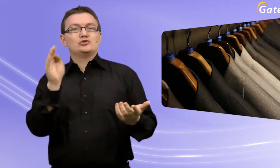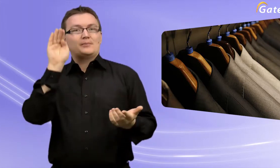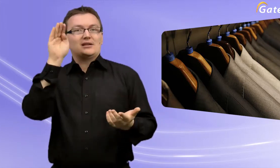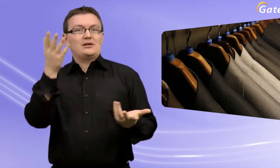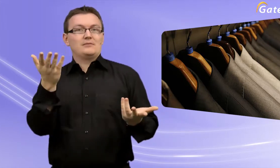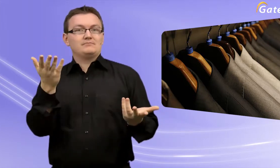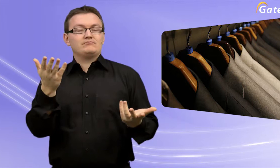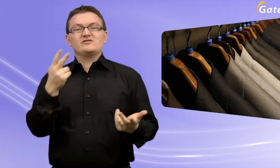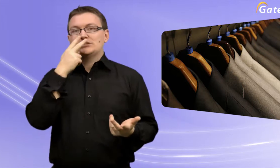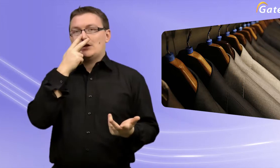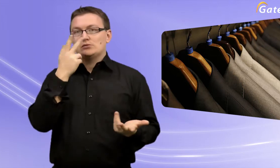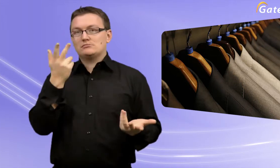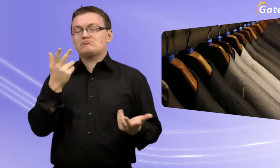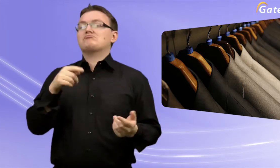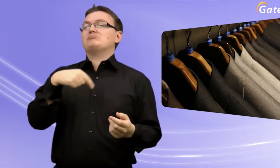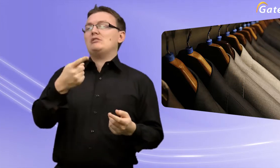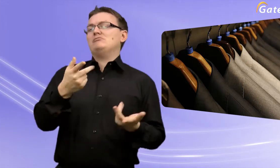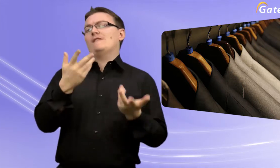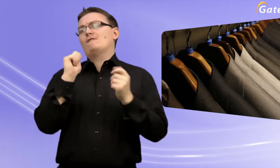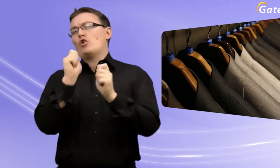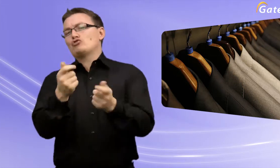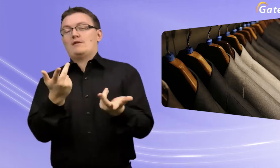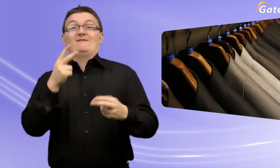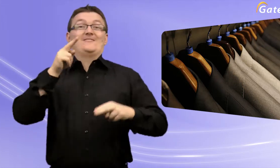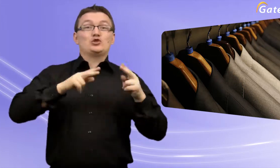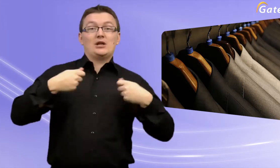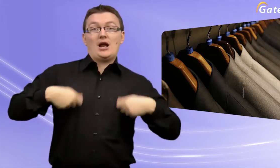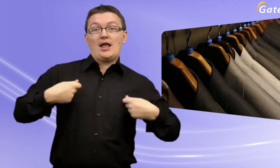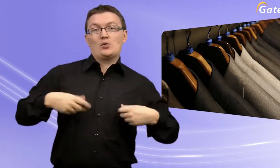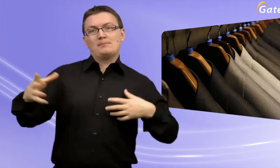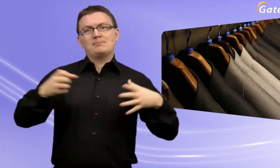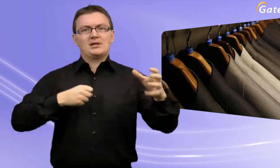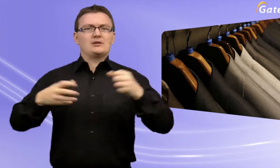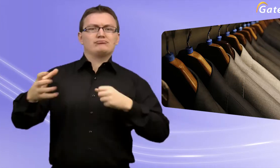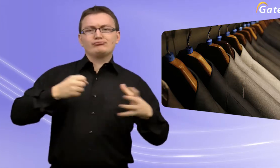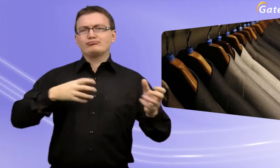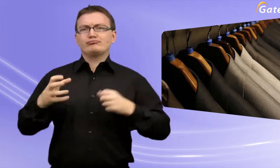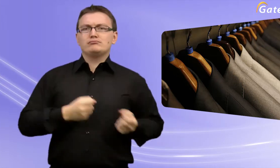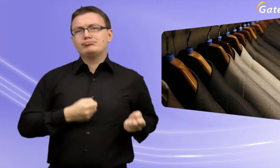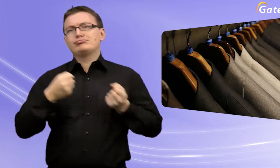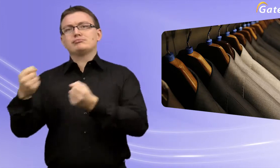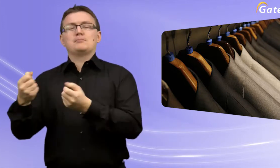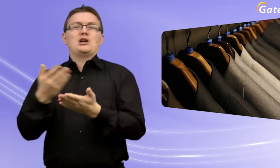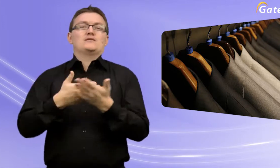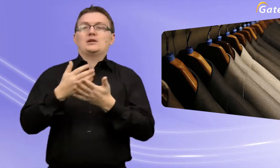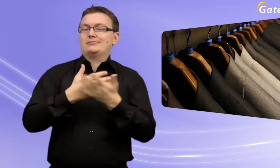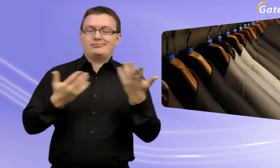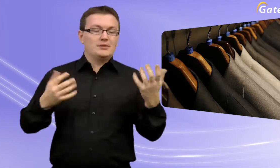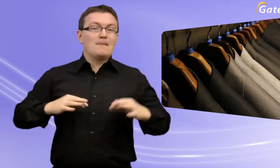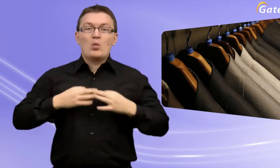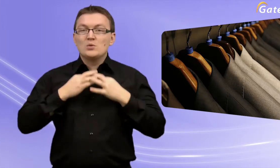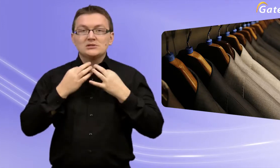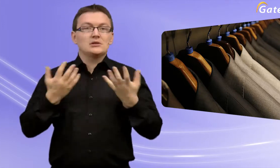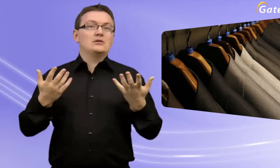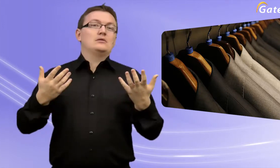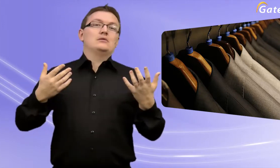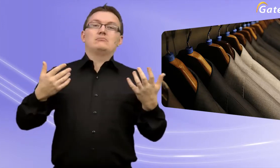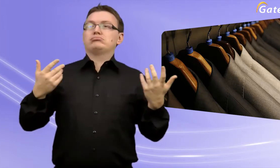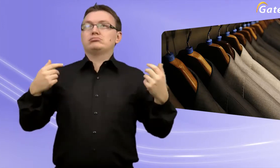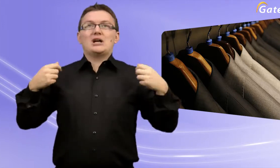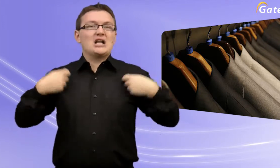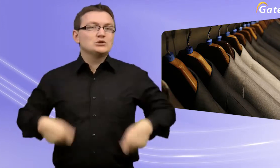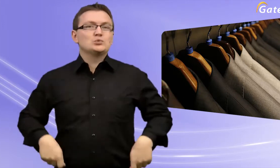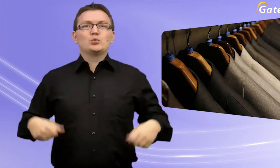Ebenso sollten Sie mehrere Kleidungsstücke mitnehmen, z.B. eine Bluse, einen Anzug,